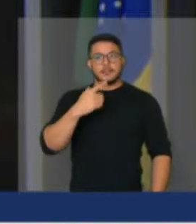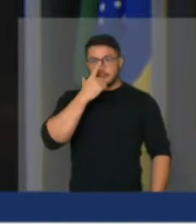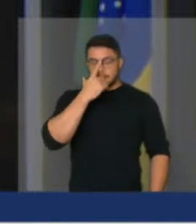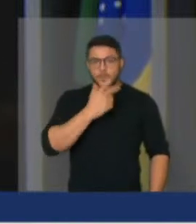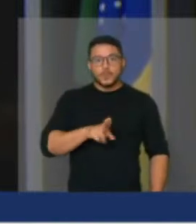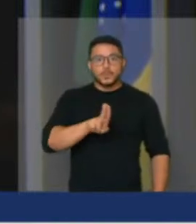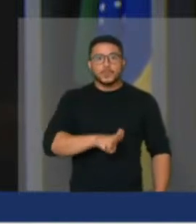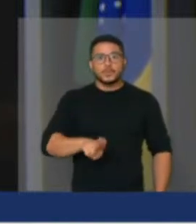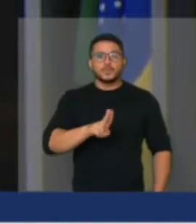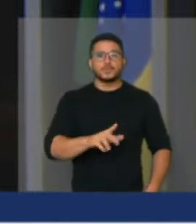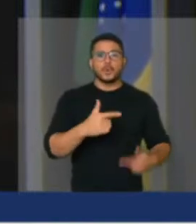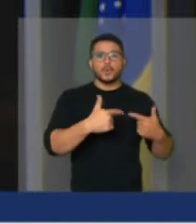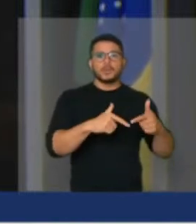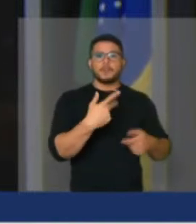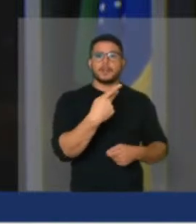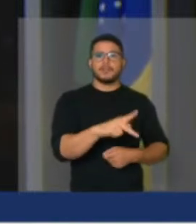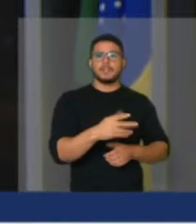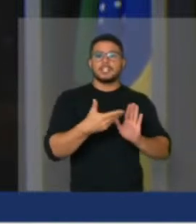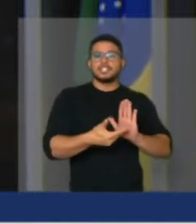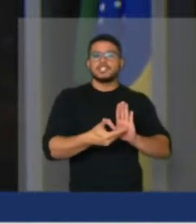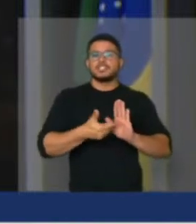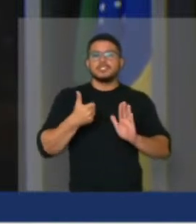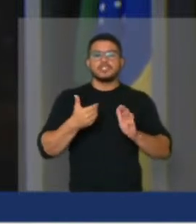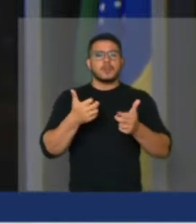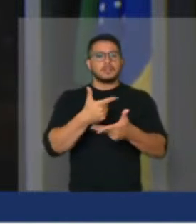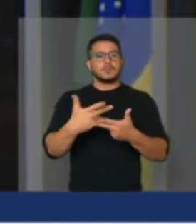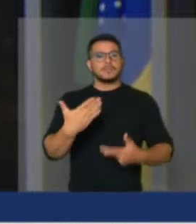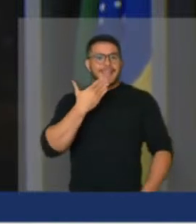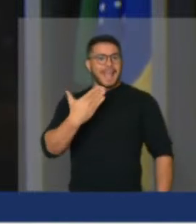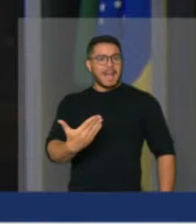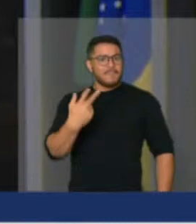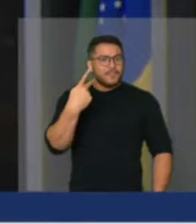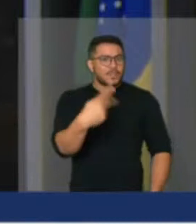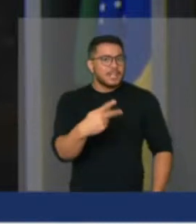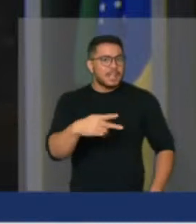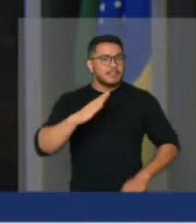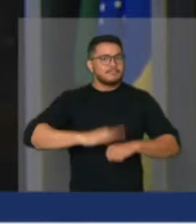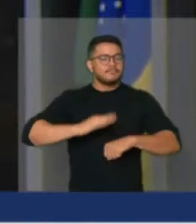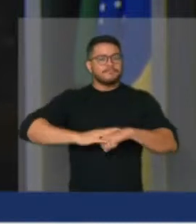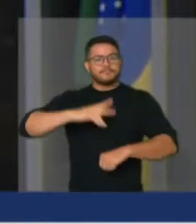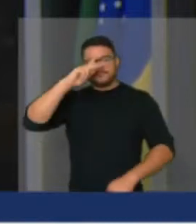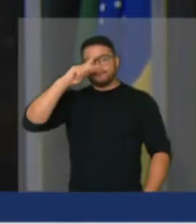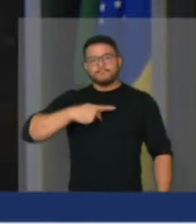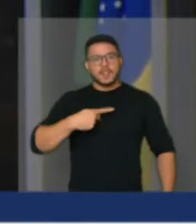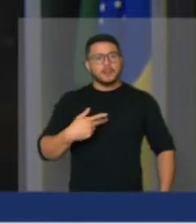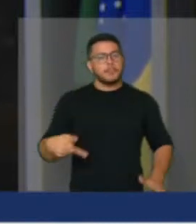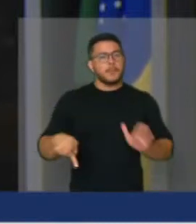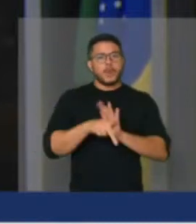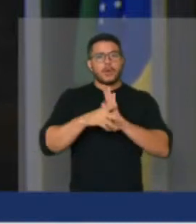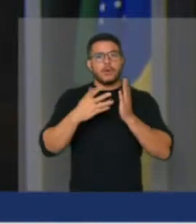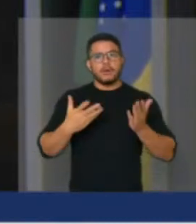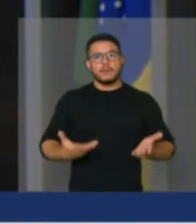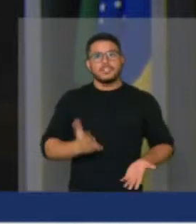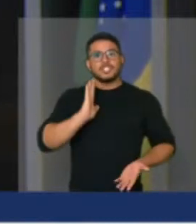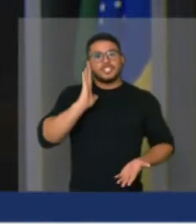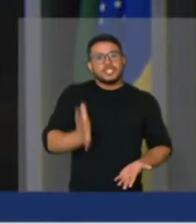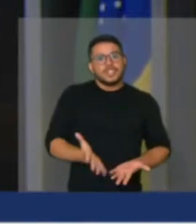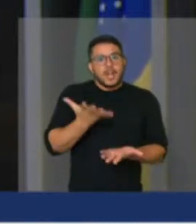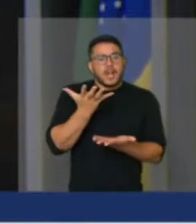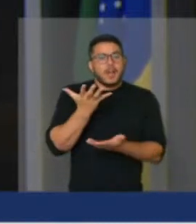BENEFÍCIO PRÓPRIO. E ISSO ESTÁ GRAVADO, CONVOCAMOS O MINISTRO PAULO GUEDES NA COMISSÃO DO TRABALHO, CONVOCAMOS NA COMISSÃO DE FISCALIZAÇÃO E AGORA ATÉ